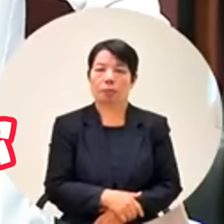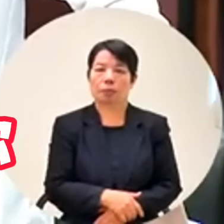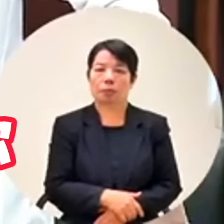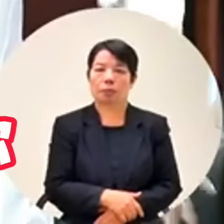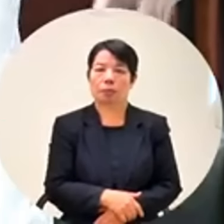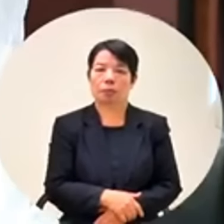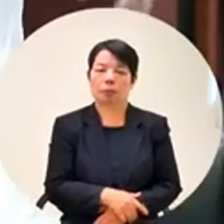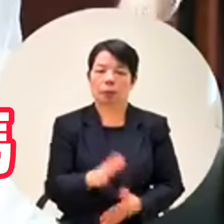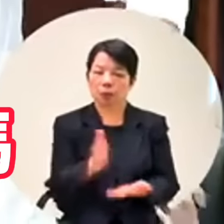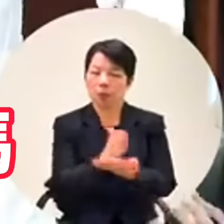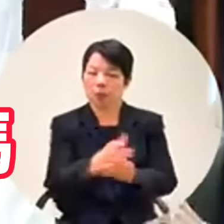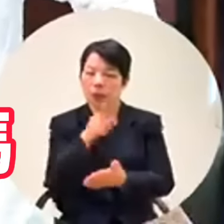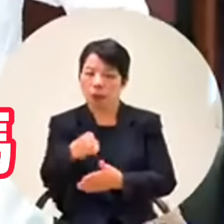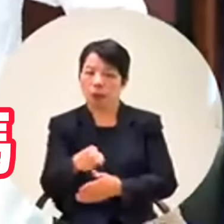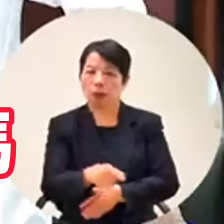人家在批評你 人家在問你 你不用回答嗎